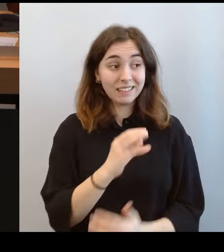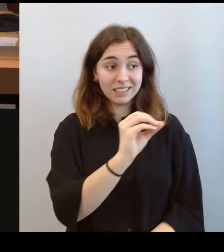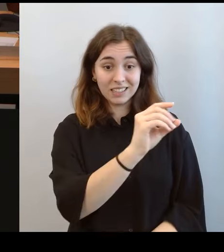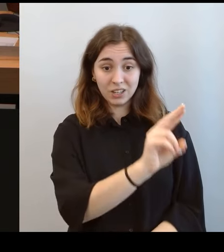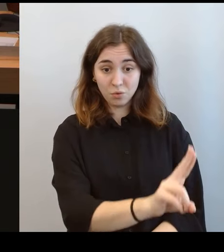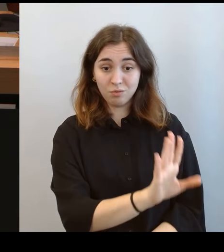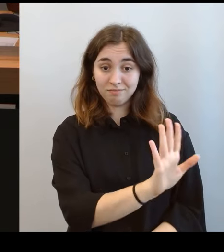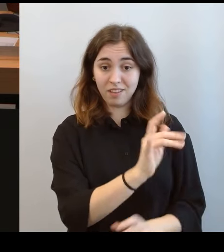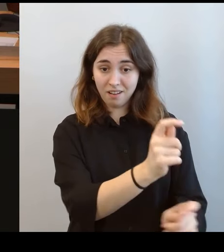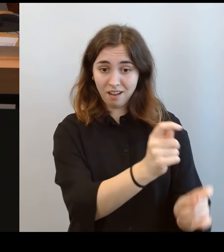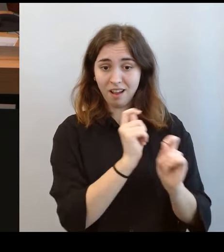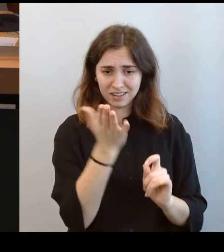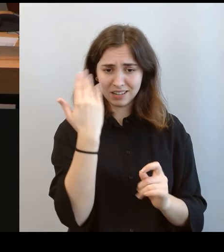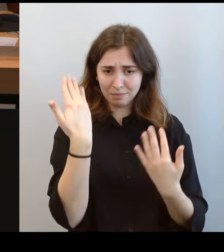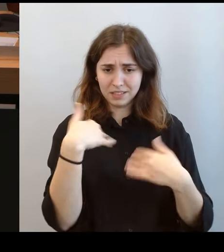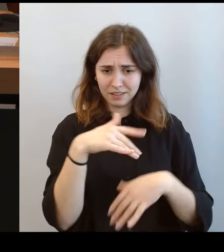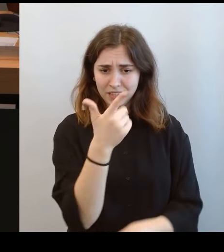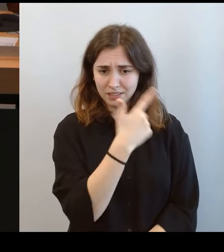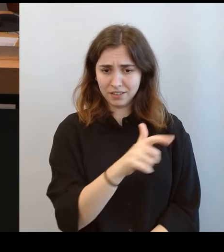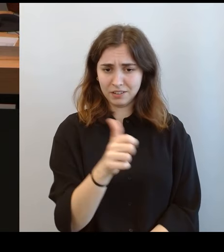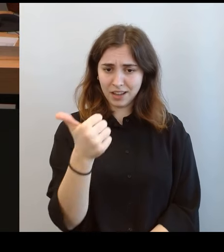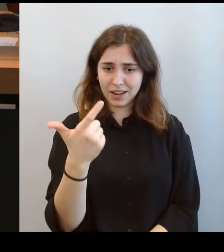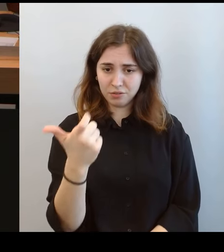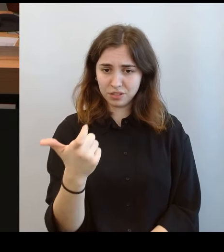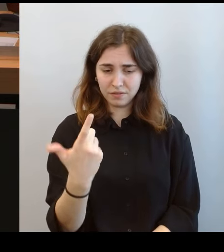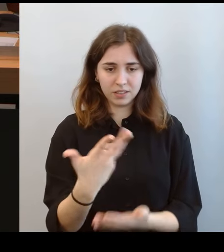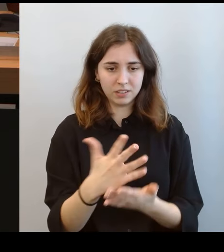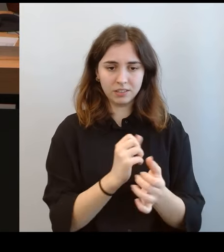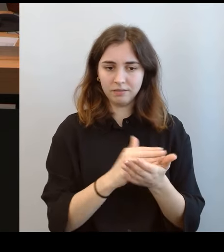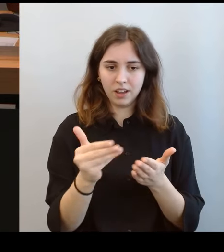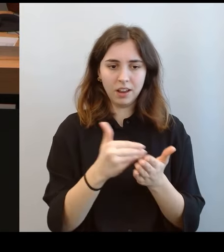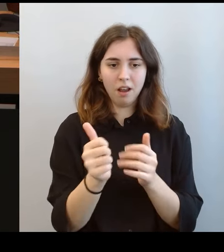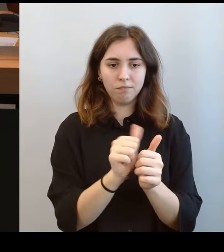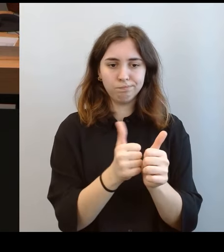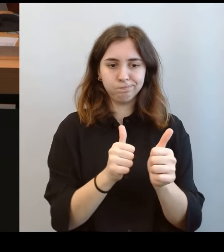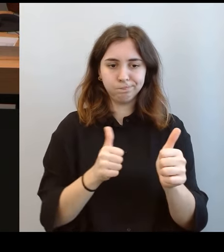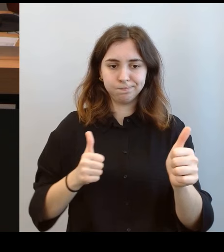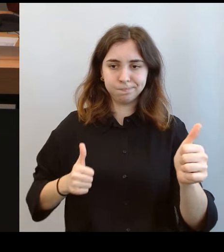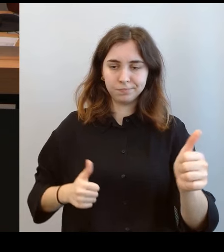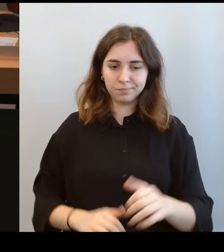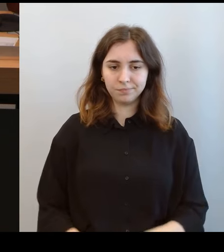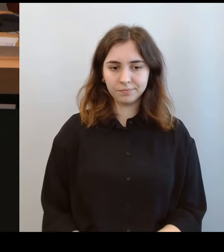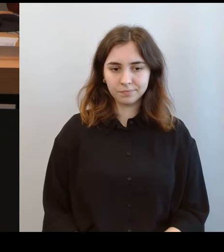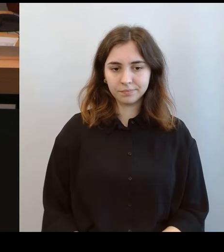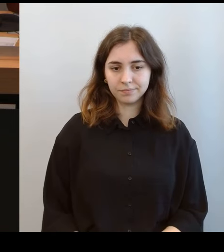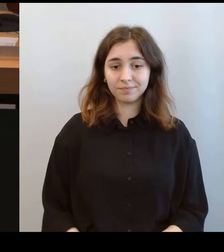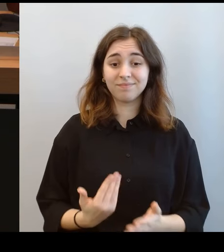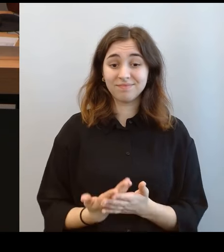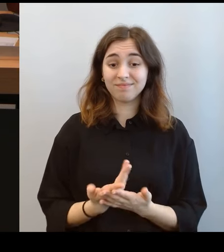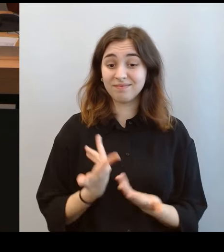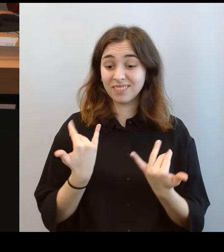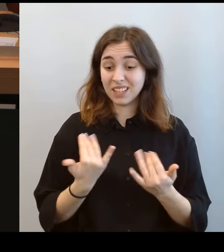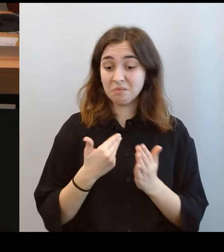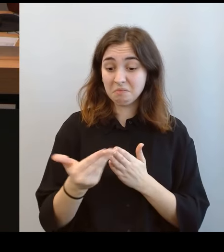in weiten Teilen zurück. Richtige Schritte in die richtige Richtung ersetzen noch keine